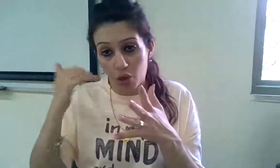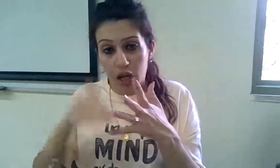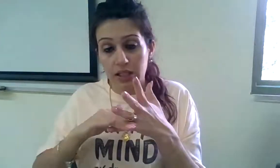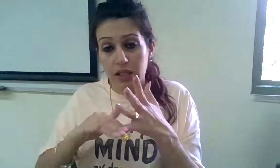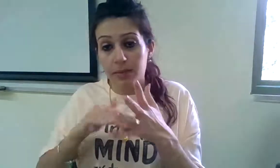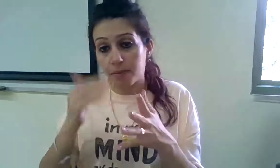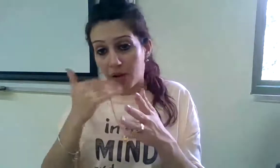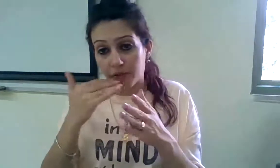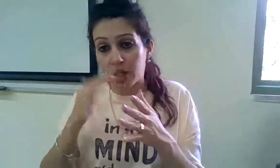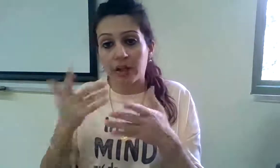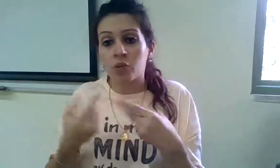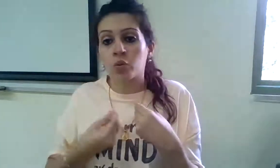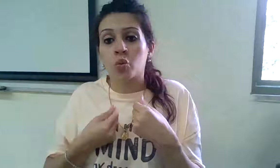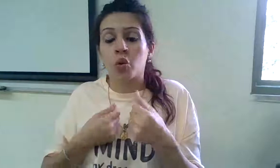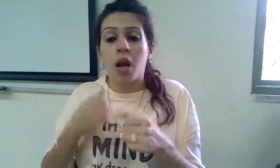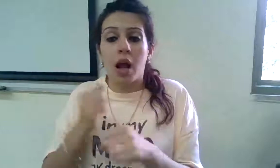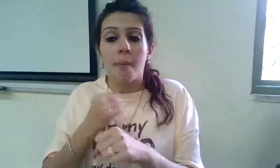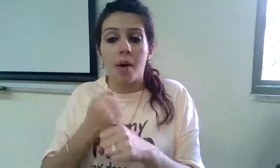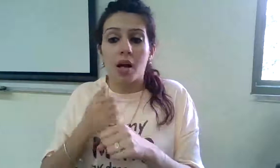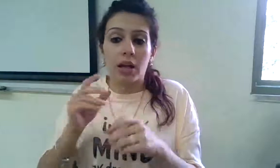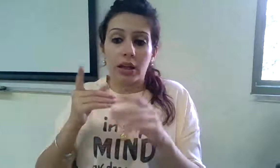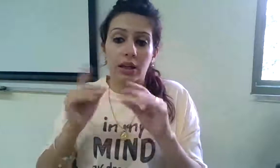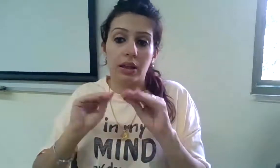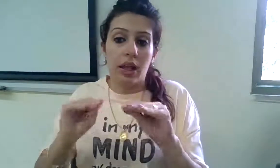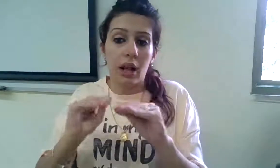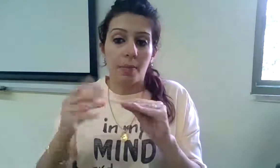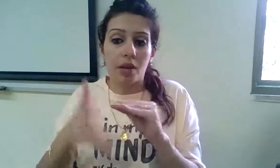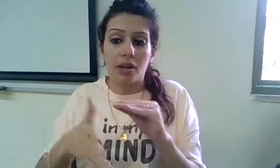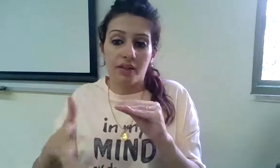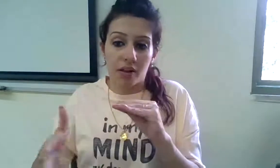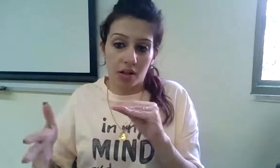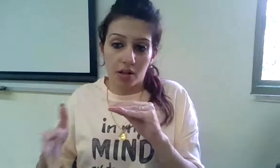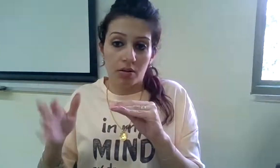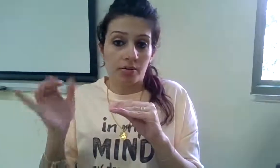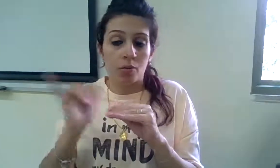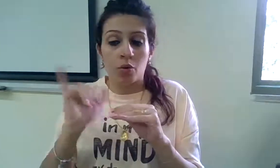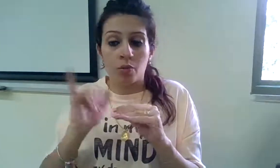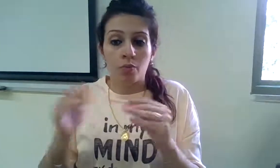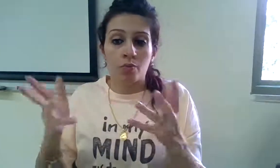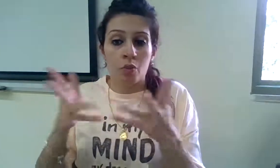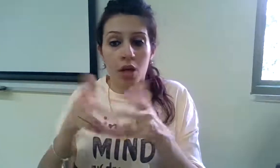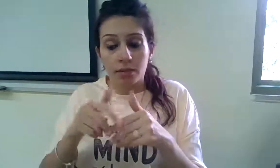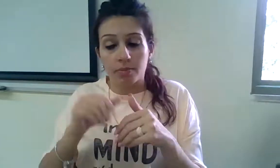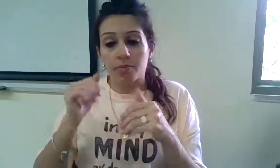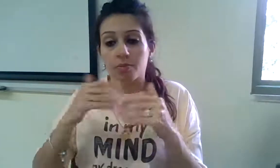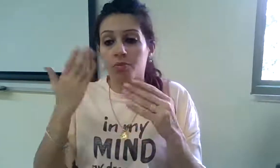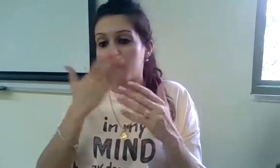تغذية راجعة من جميع اللاعبين الرئيسيين, الذين هم زملائك وأولياء الأمور وكذلك الطلاب.